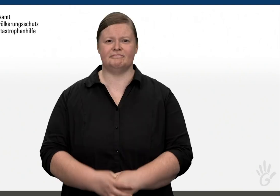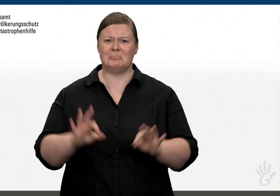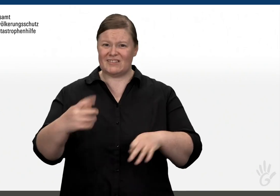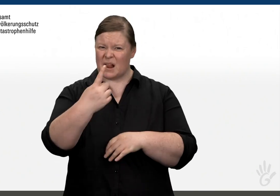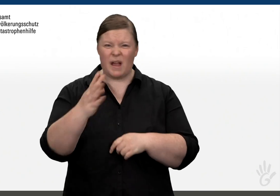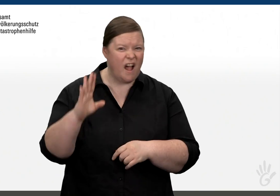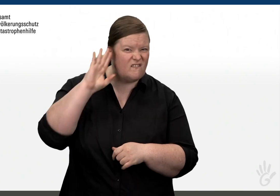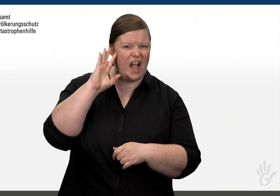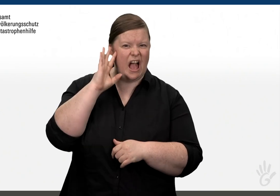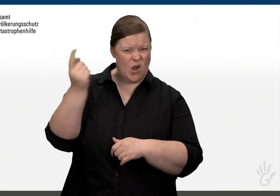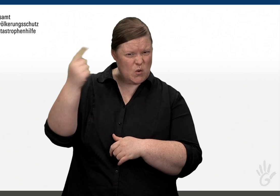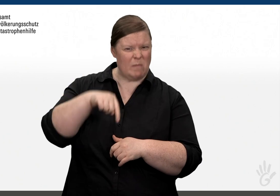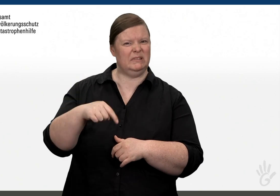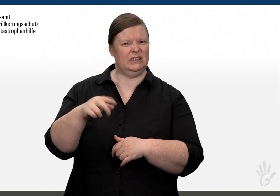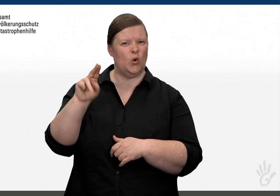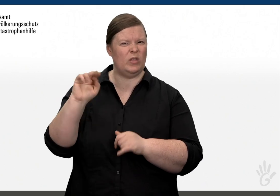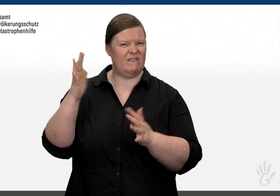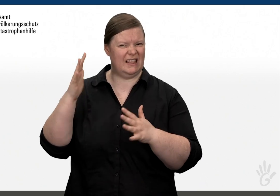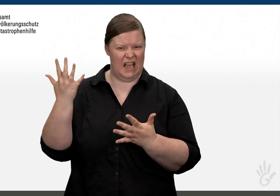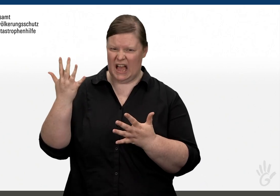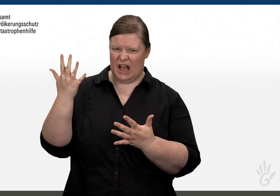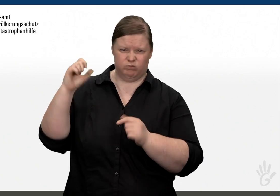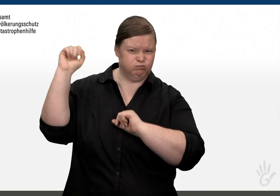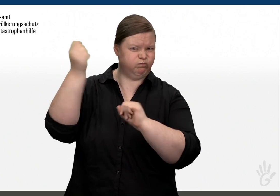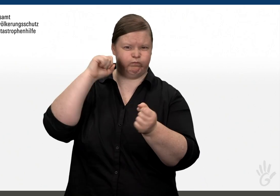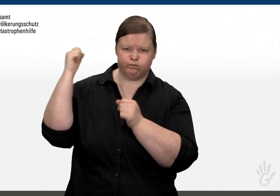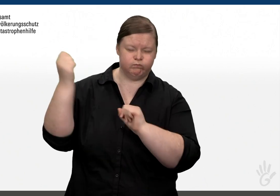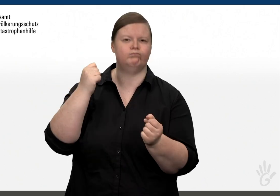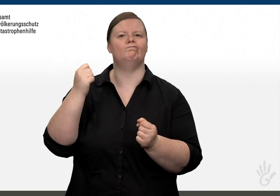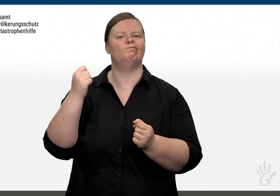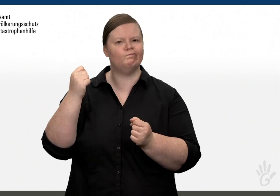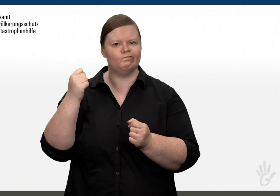Falls ein Unwetter bevorsteht